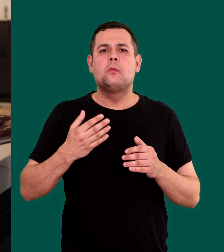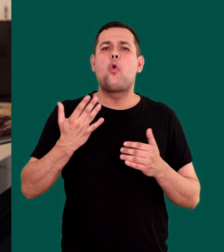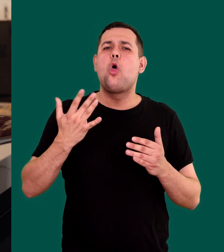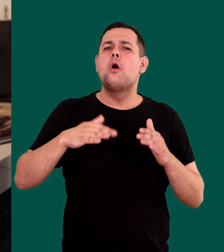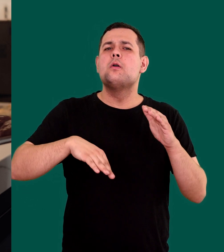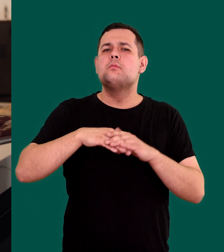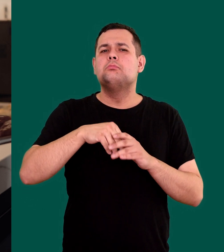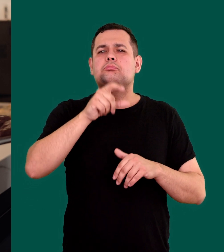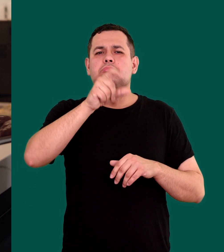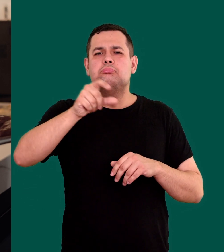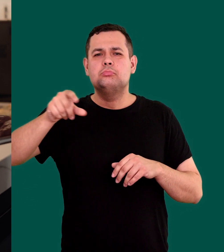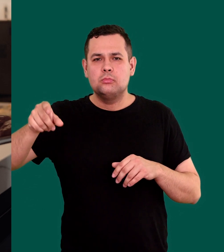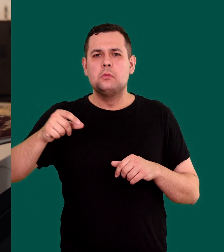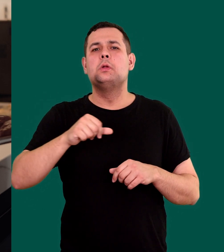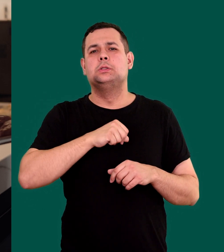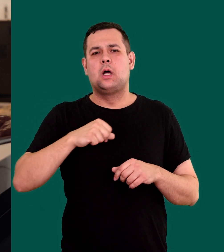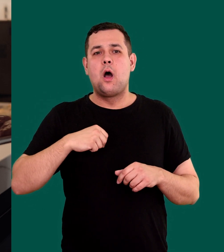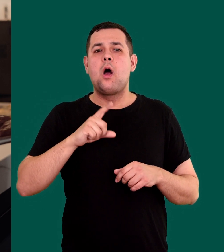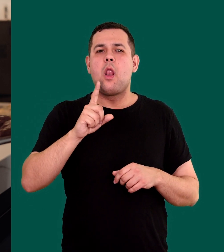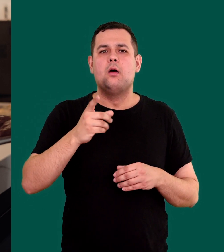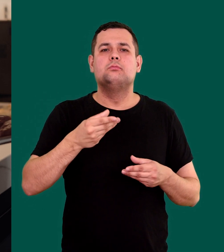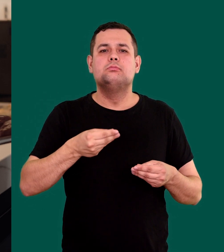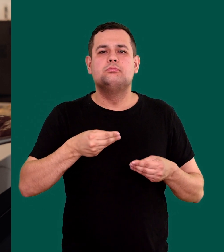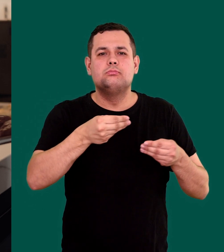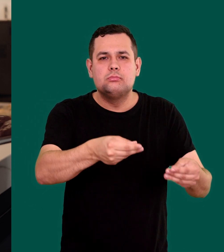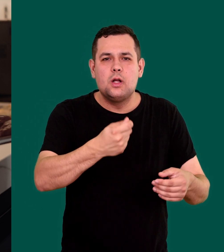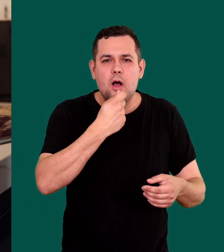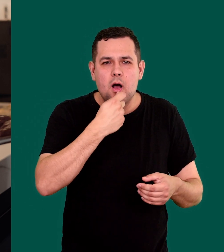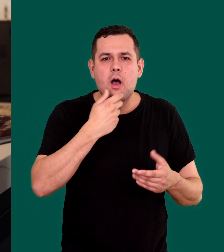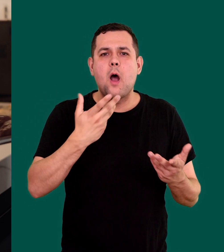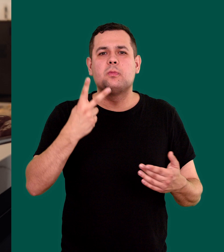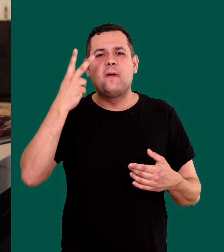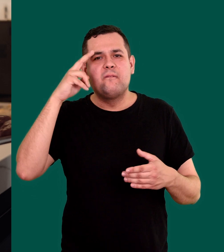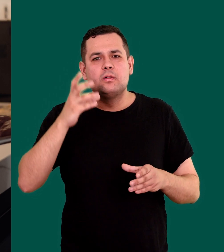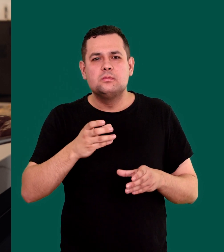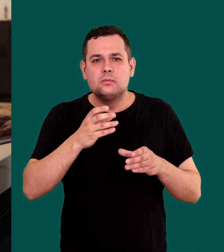Napríklad pri maximálnom počte ľudí pracujem sám, ale ak sa podávajú jedlo alebo víno,